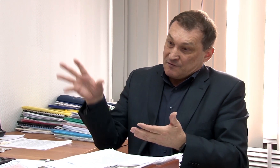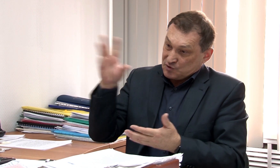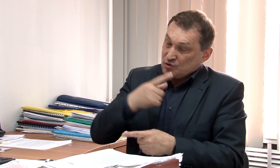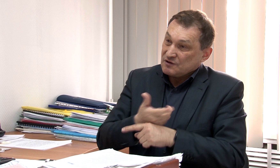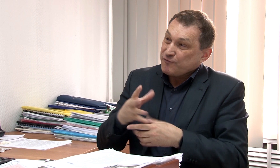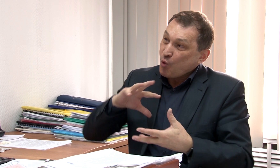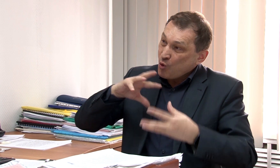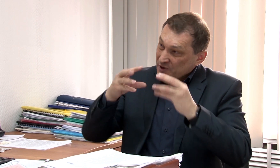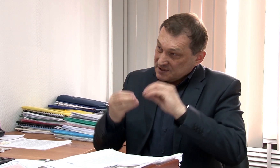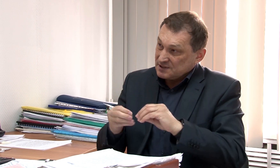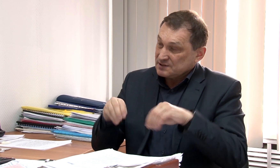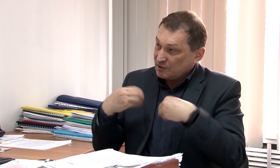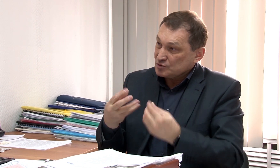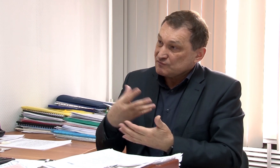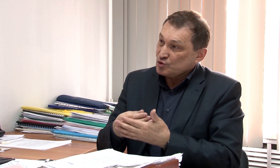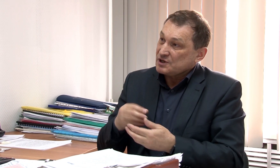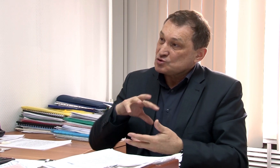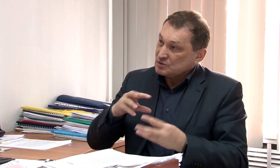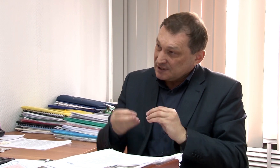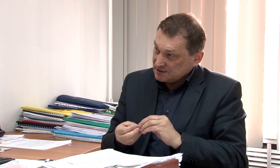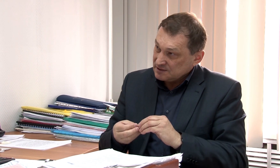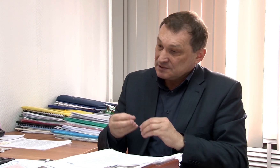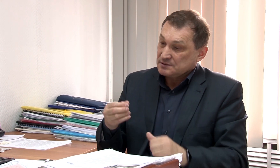Всё это в комплексе дало положительный результат.